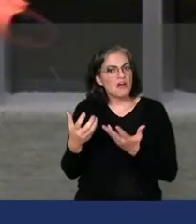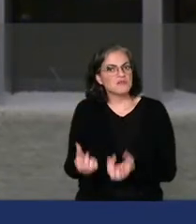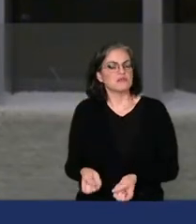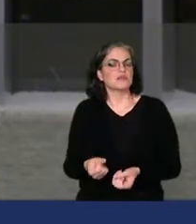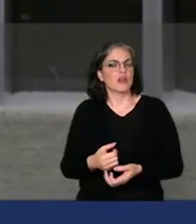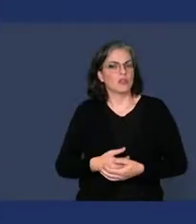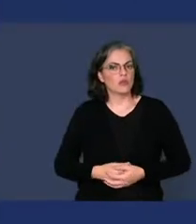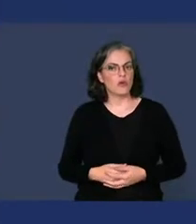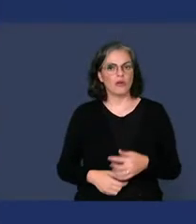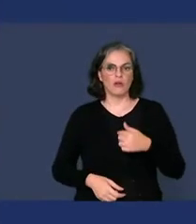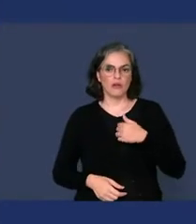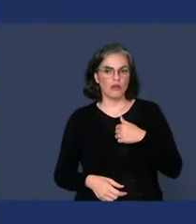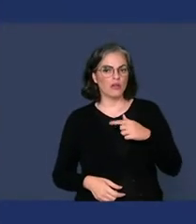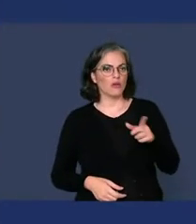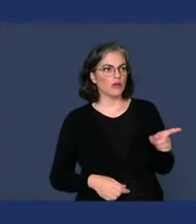DESDE A SEMANA PASSADA VOSSA EXCELÊNCIA ASSUMIU O